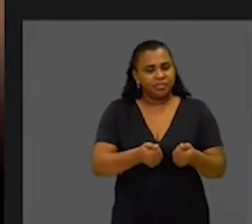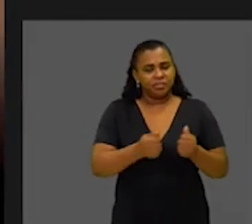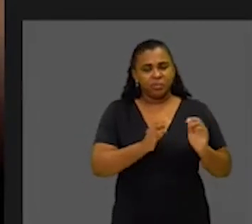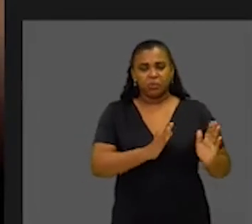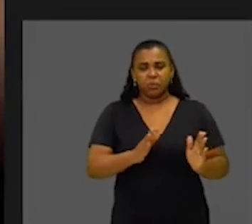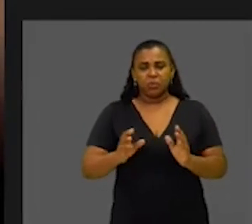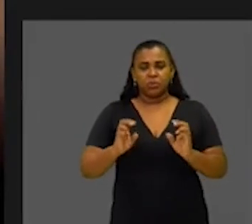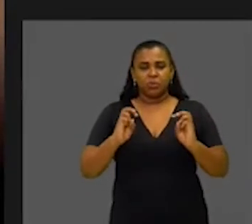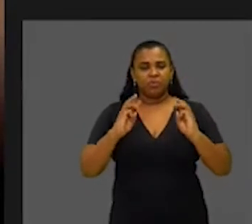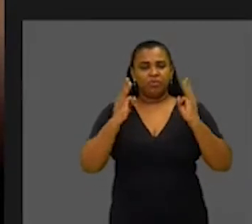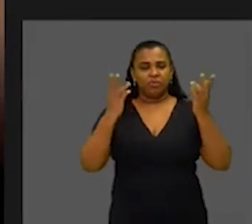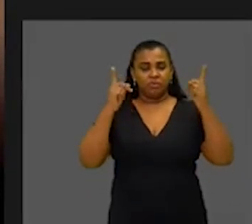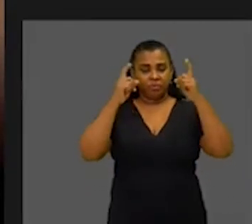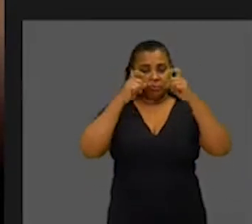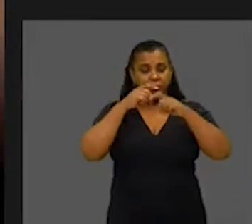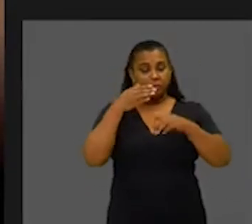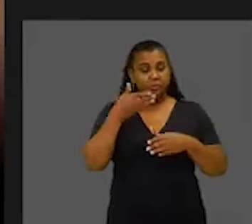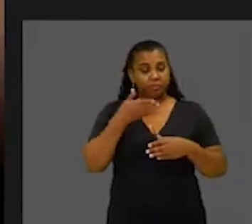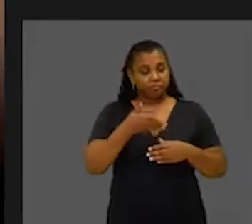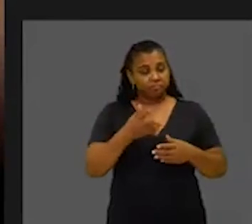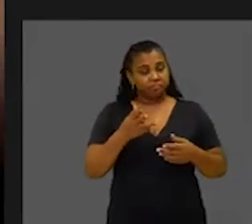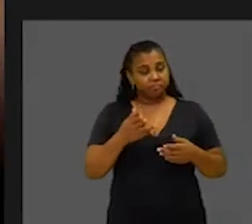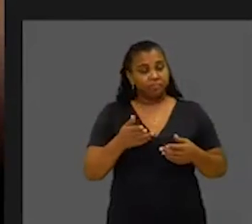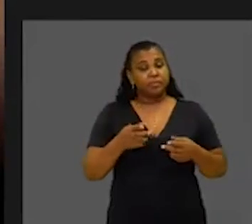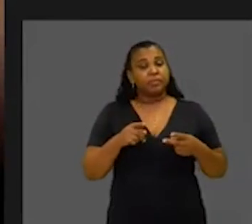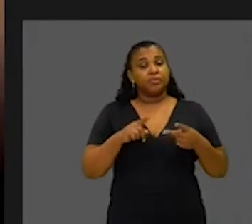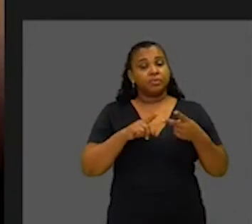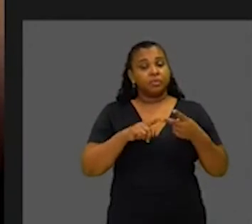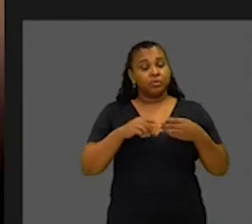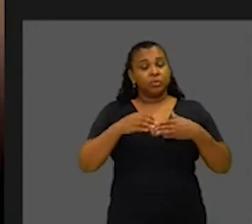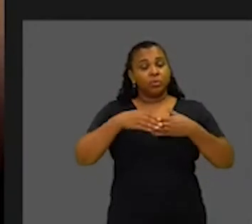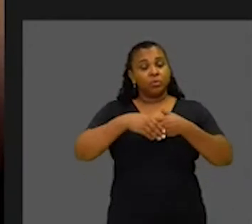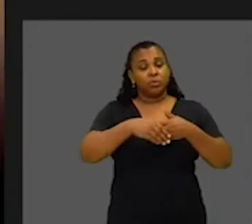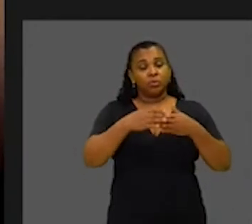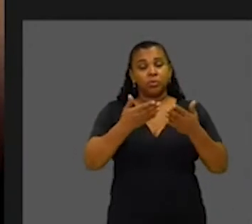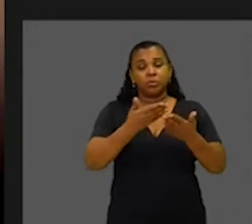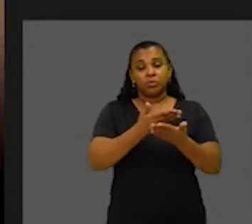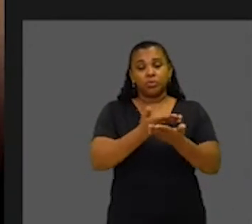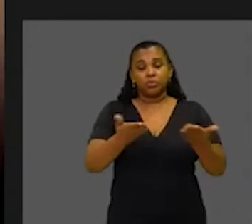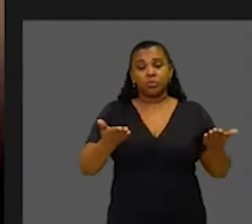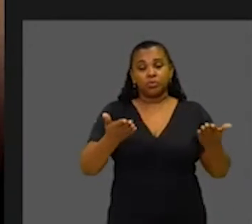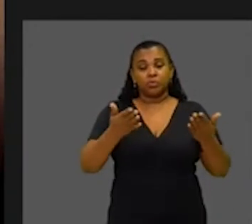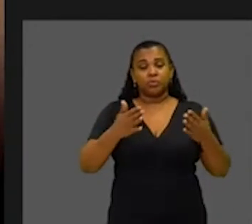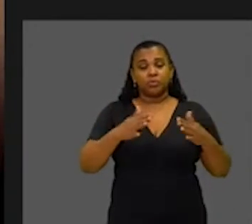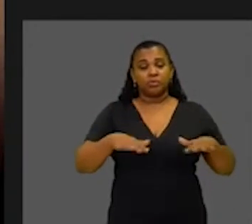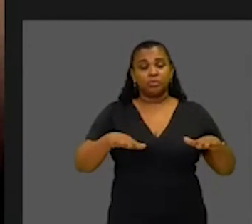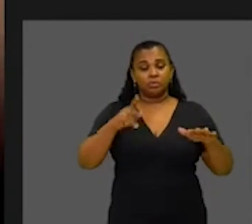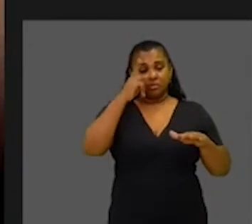um evento tão complexo como ele eu também gostaria de cumprimentar todas as pessoas que exigem assim